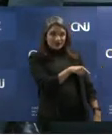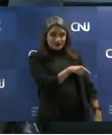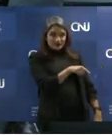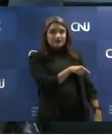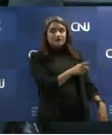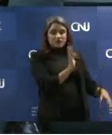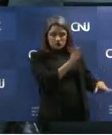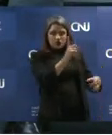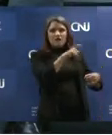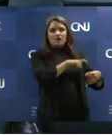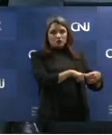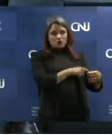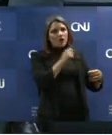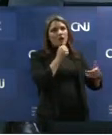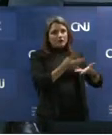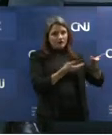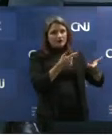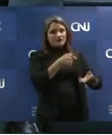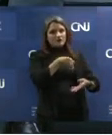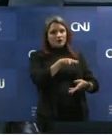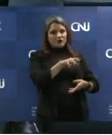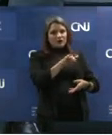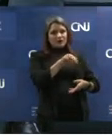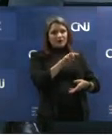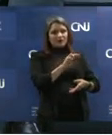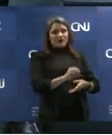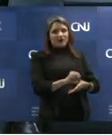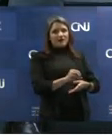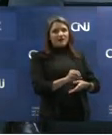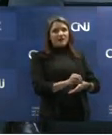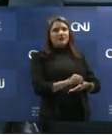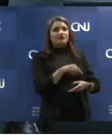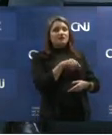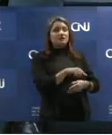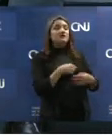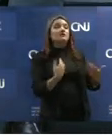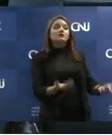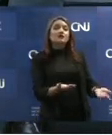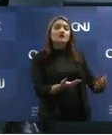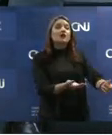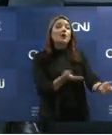Repito e ela imediatamente concedeu a liberdade provisória.